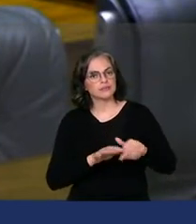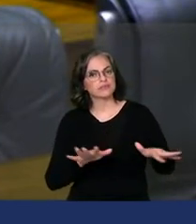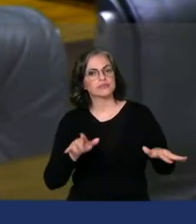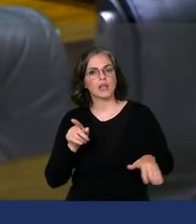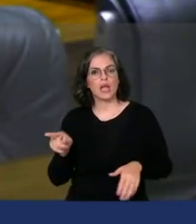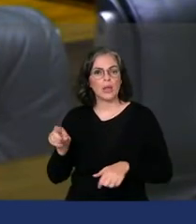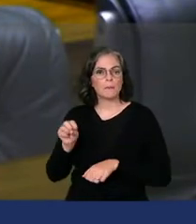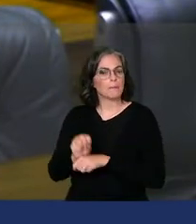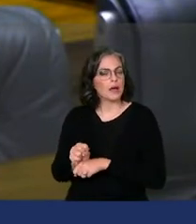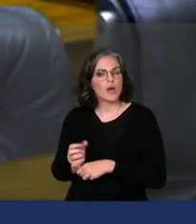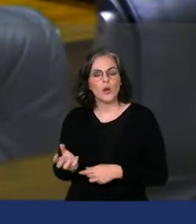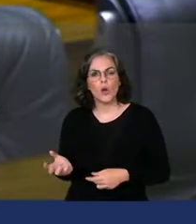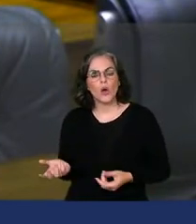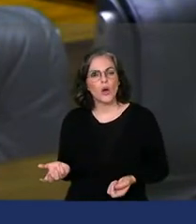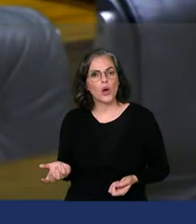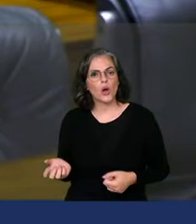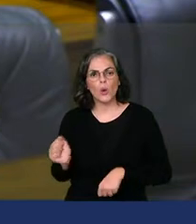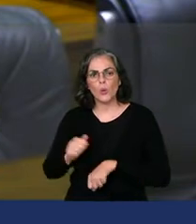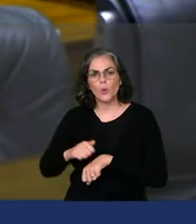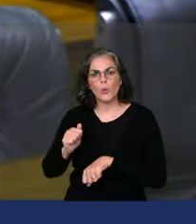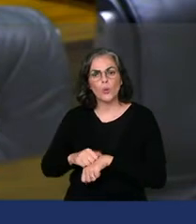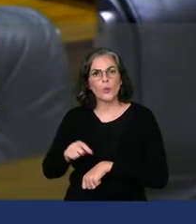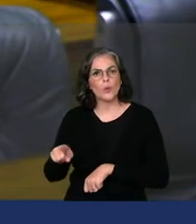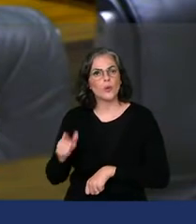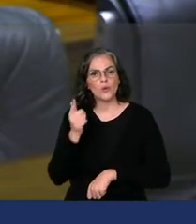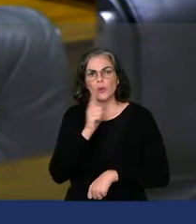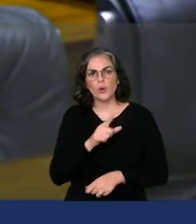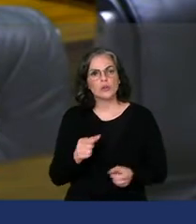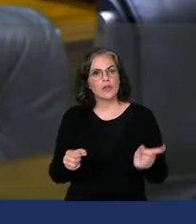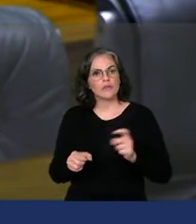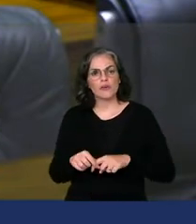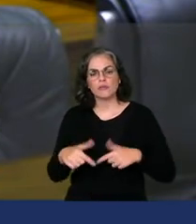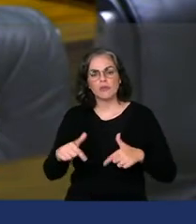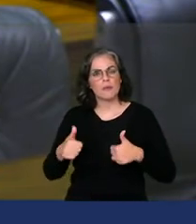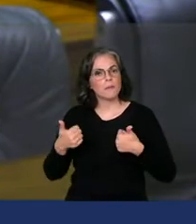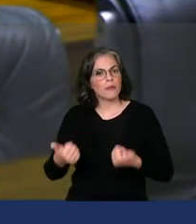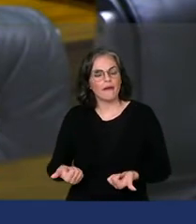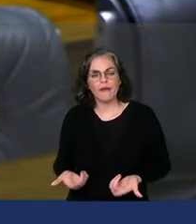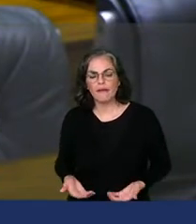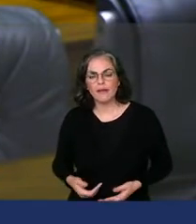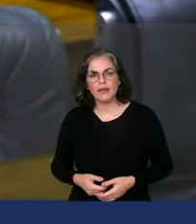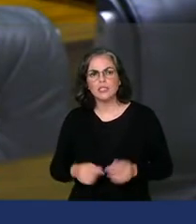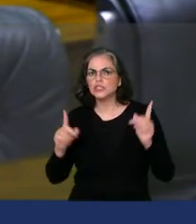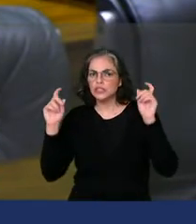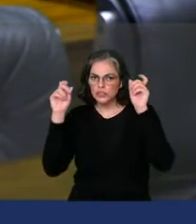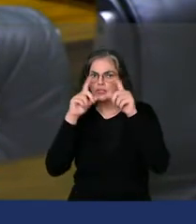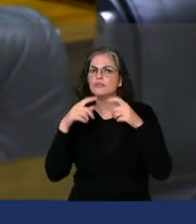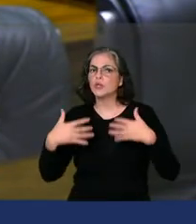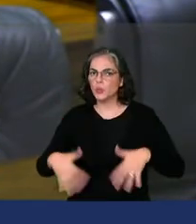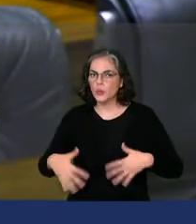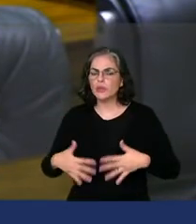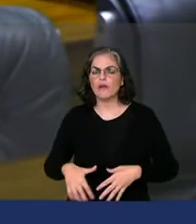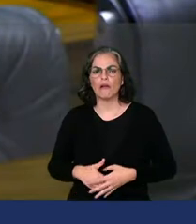ADOS PELAS CIRCUNSTÂNCIAS SANITÁRIAS, POR TEREM SIDO OS PRIMEIROS A PARAREM E QUE AINDA NÃO CONSEGUIRAM VOLTAR DE MANEIRA PLENA. GRANDES DIFICULDADES PARA ATUAÇÃO NO